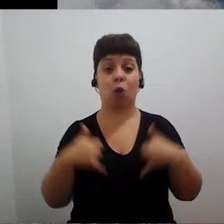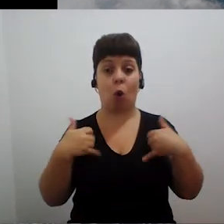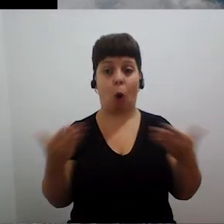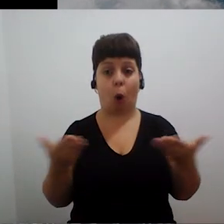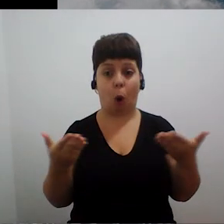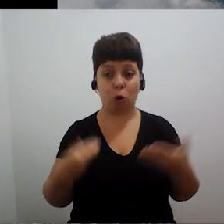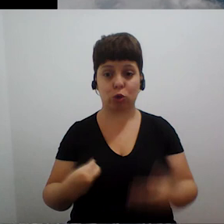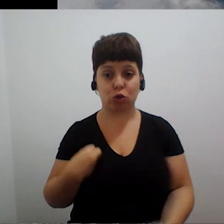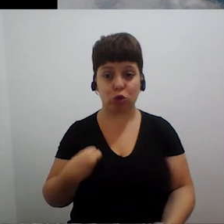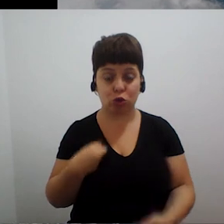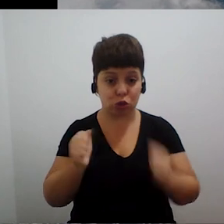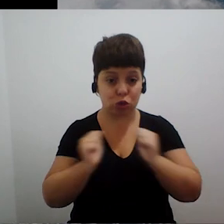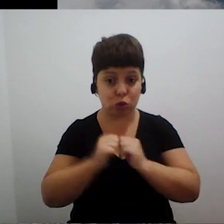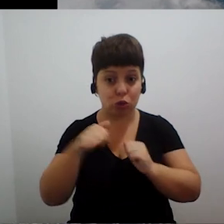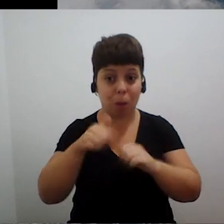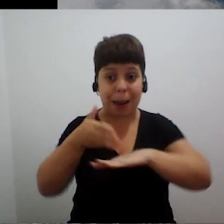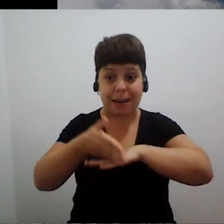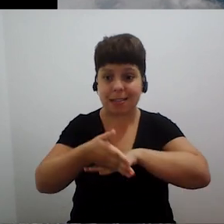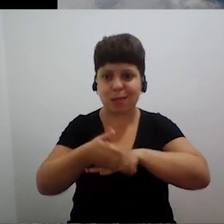participando desse programa tão vasto